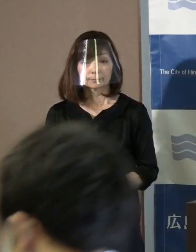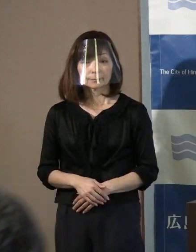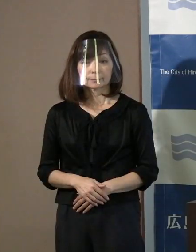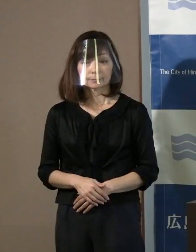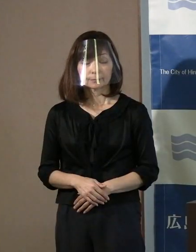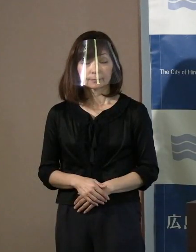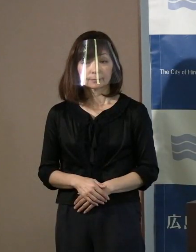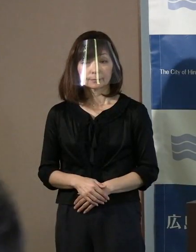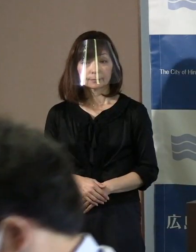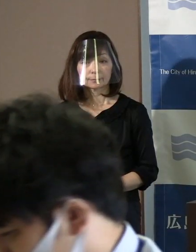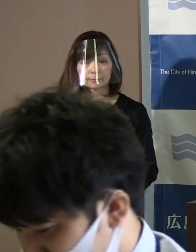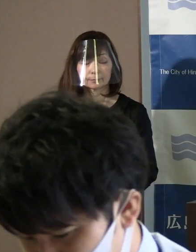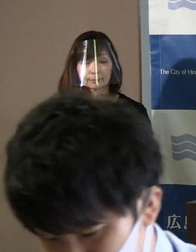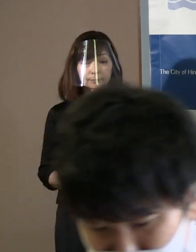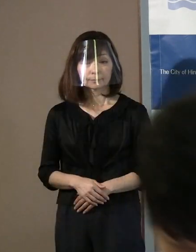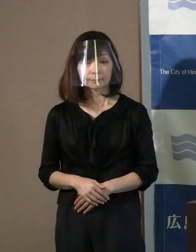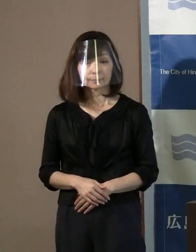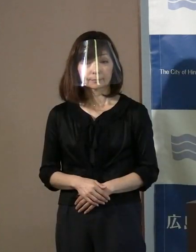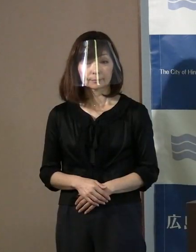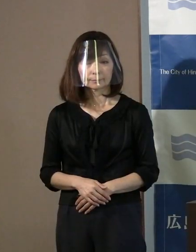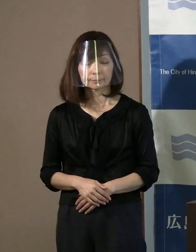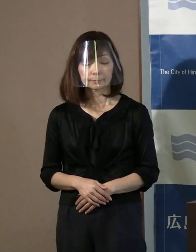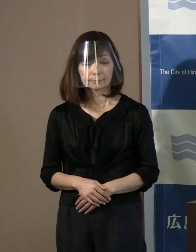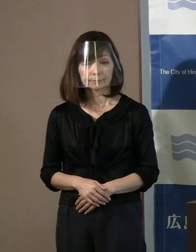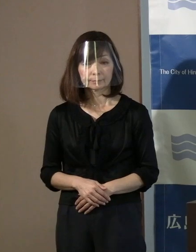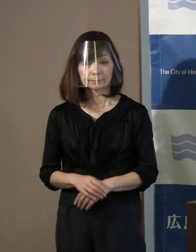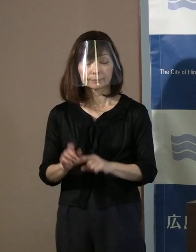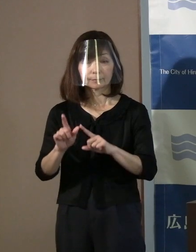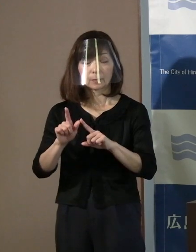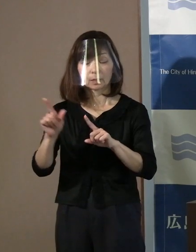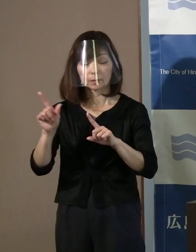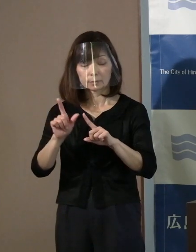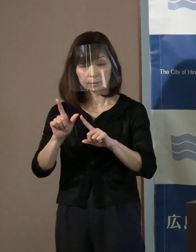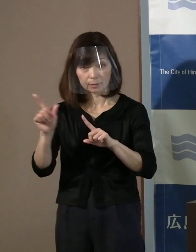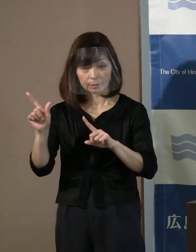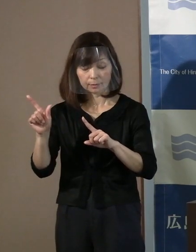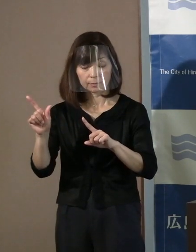【被爆者健康手帳の交付時期について】